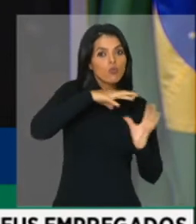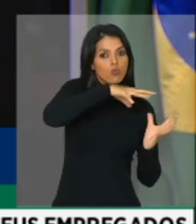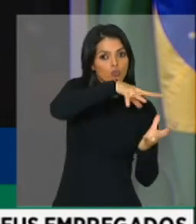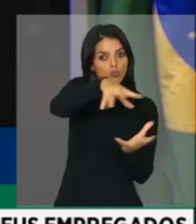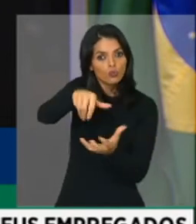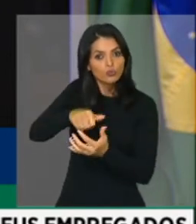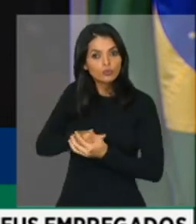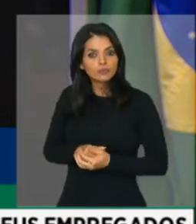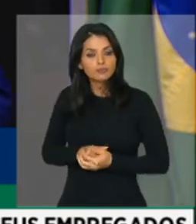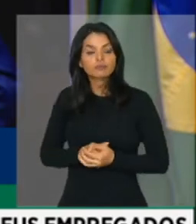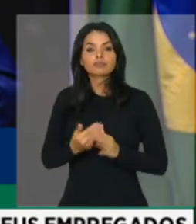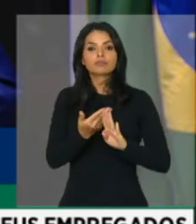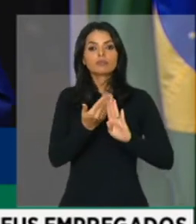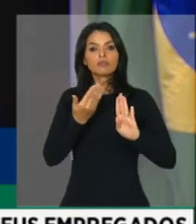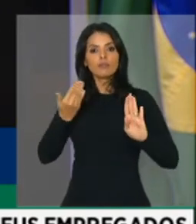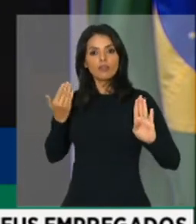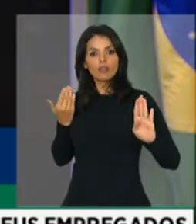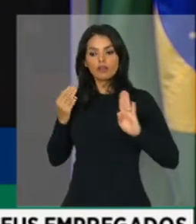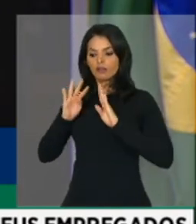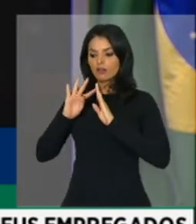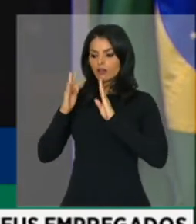GOVERNAMENTAIS, O ISOLAMENTO SOCIAL COMO ESTRATÉGIA DE UMA CONTENÇÃO DE UM AVANÇO DA